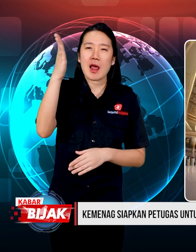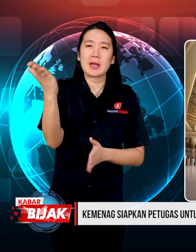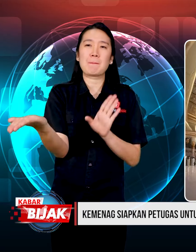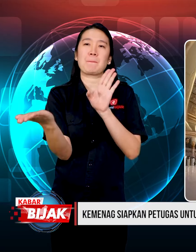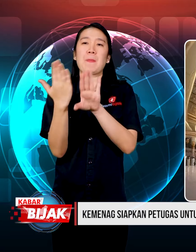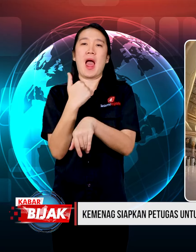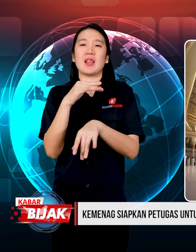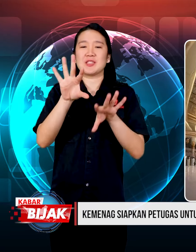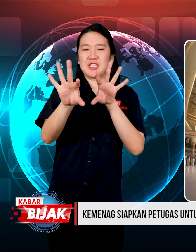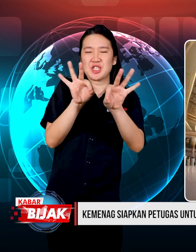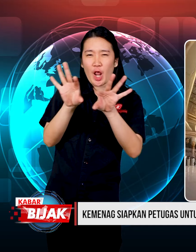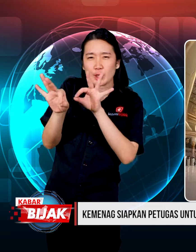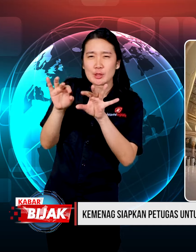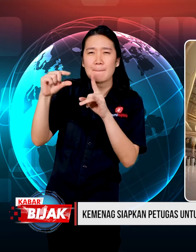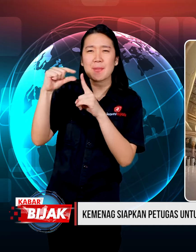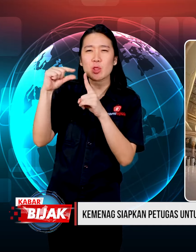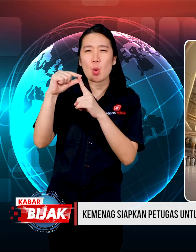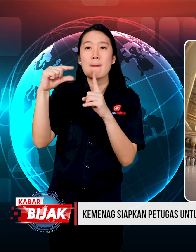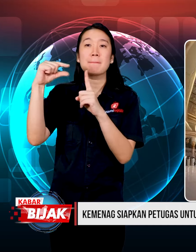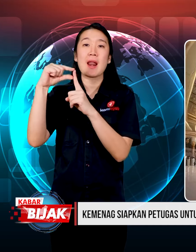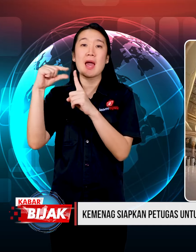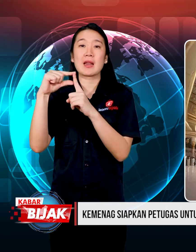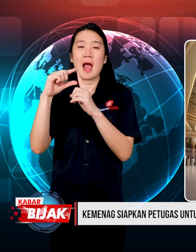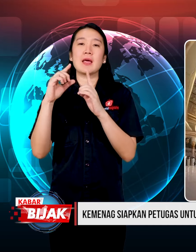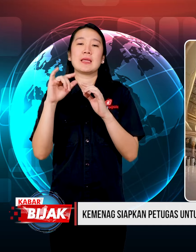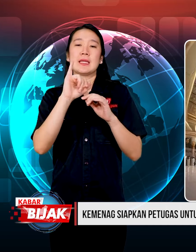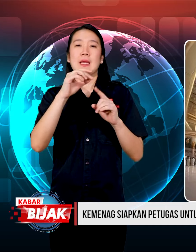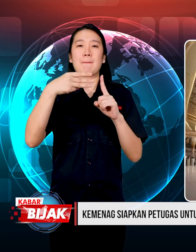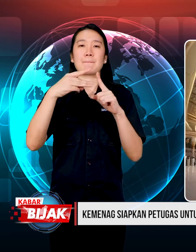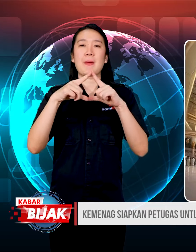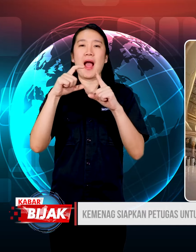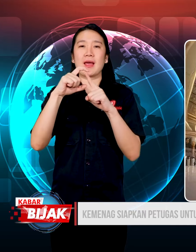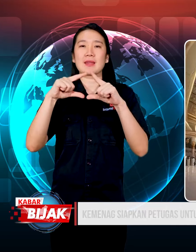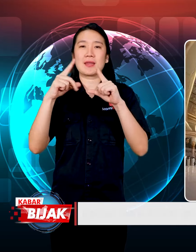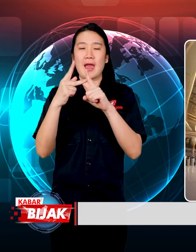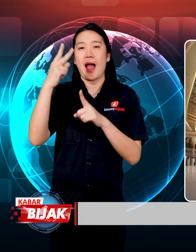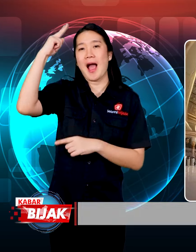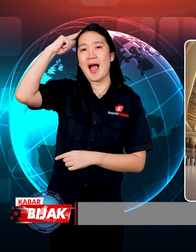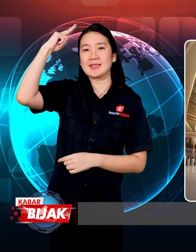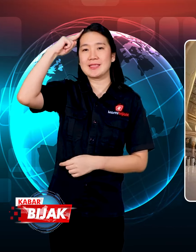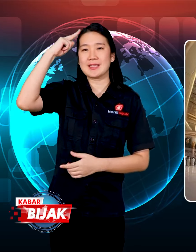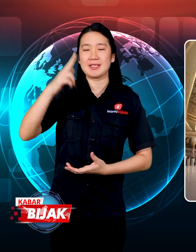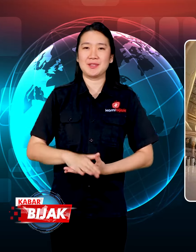akan kembali menggelar seleksi Petugas Penyelenggara Ibadah Haji,